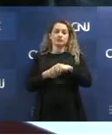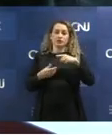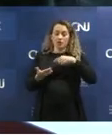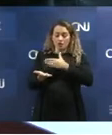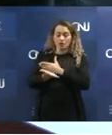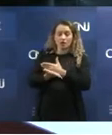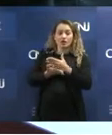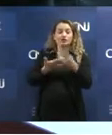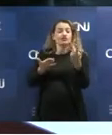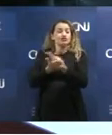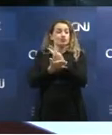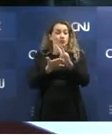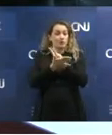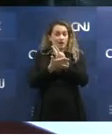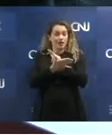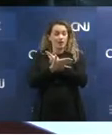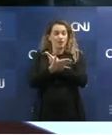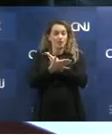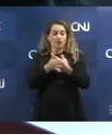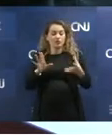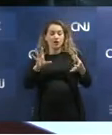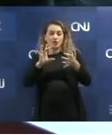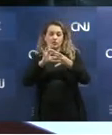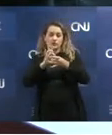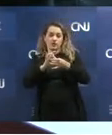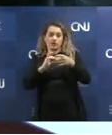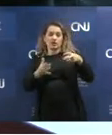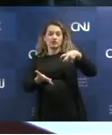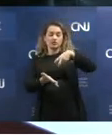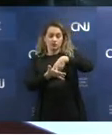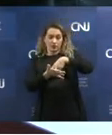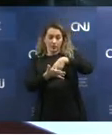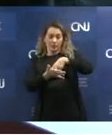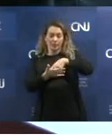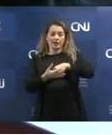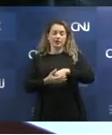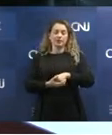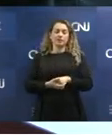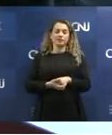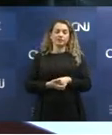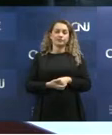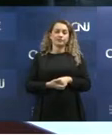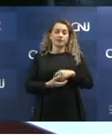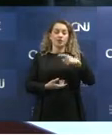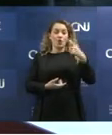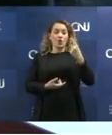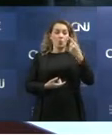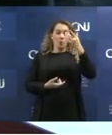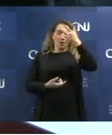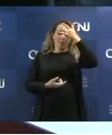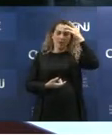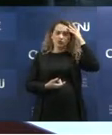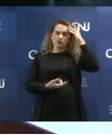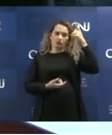no momento da unificação da pena apenado. Um dos líderes de uma facção criminosa importante lá